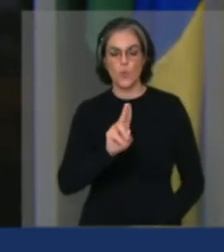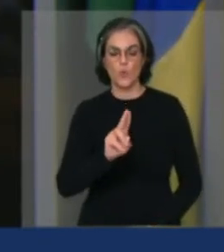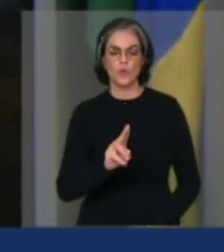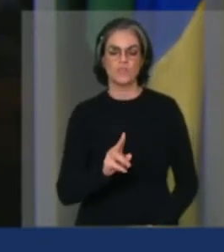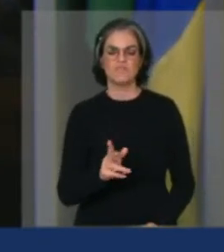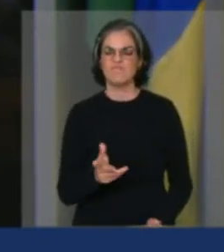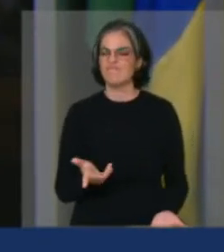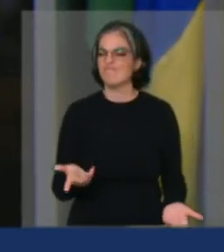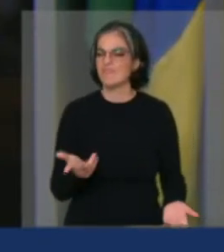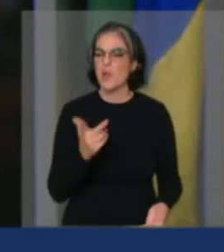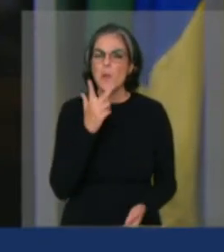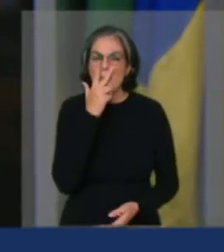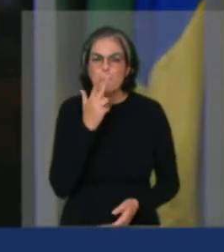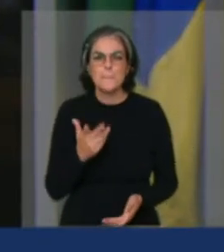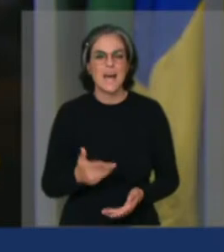GRAJAU, PARECE QUE VOCÊ ESTÁ ANDANDO NA LUA, CHEIA DE